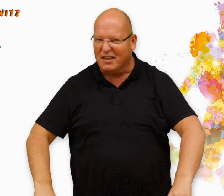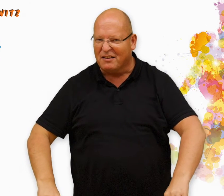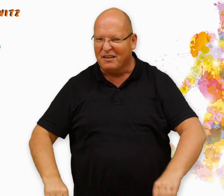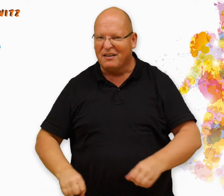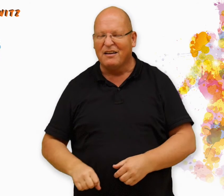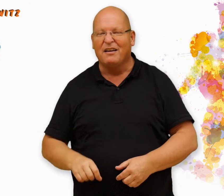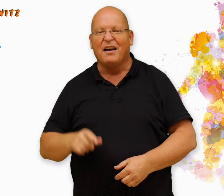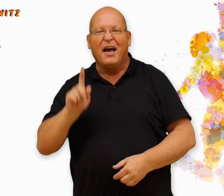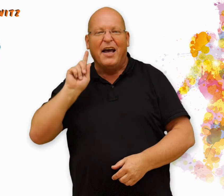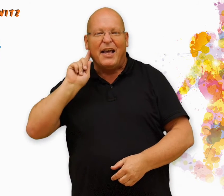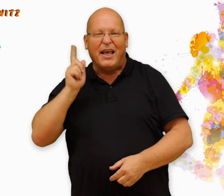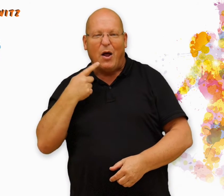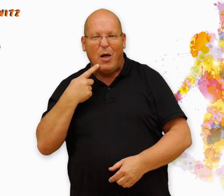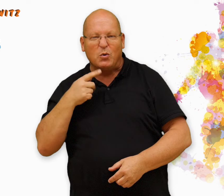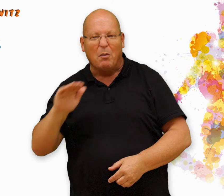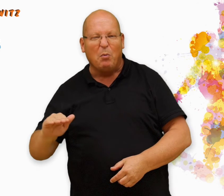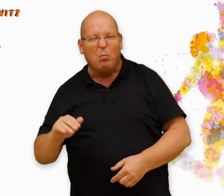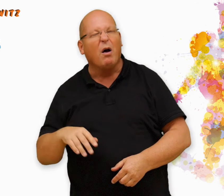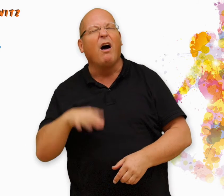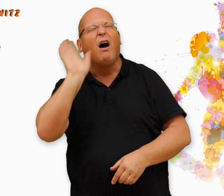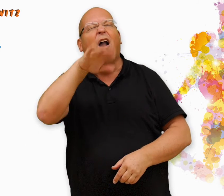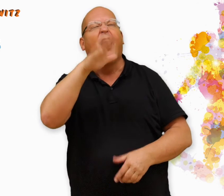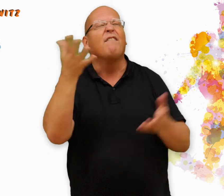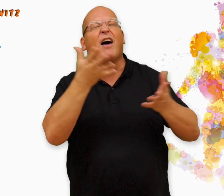Daraufhin sagt der Kleinste, ich will auch schauen!